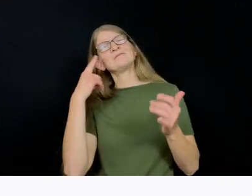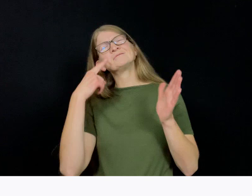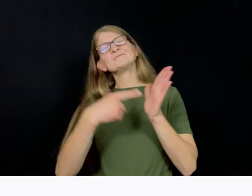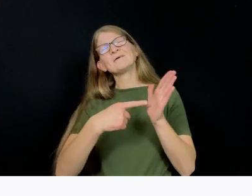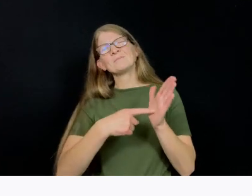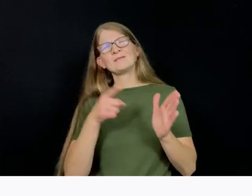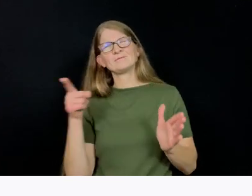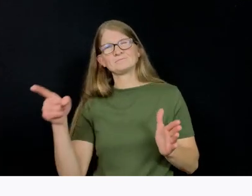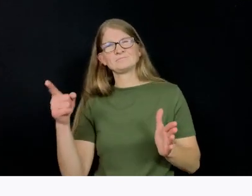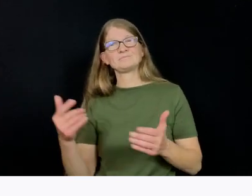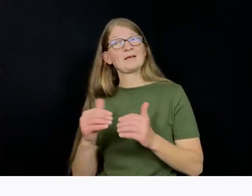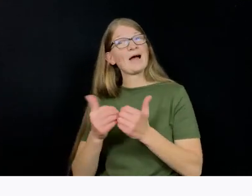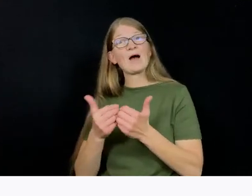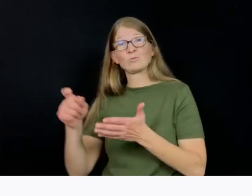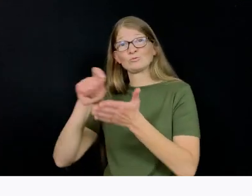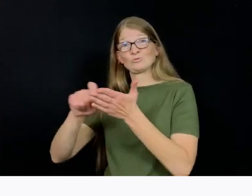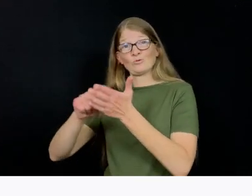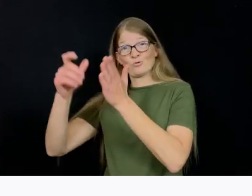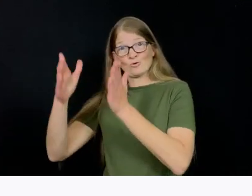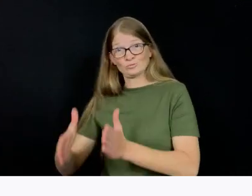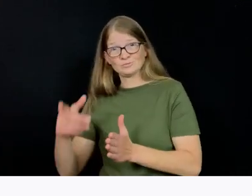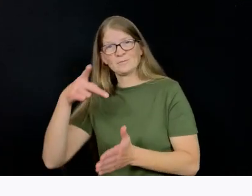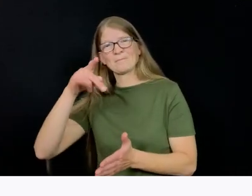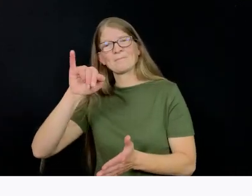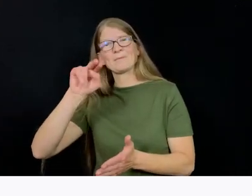لاكتشاف الأنماط الجديدة والعثور على الحقائق المهمة